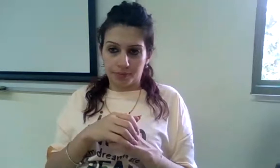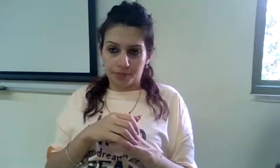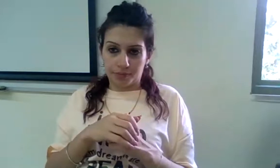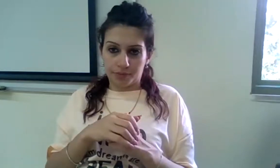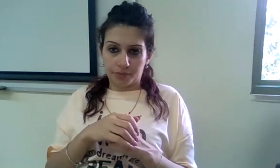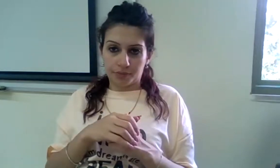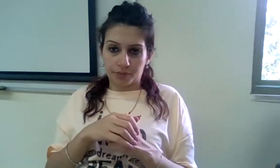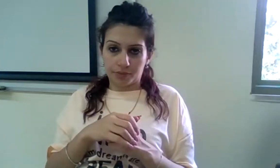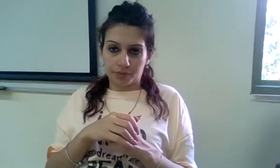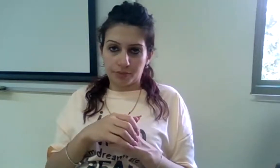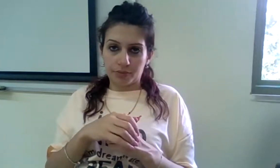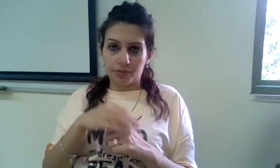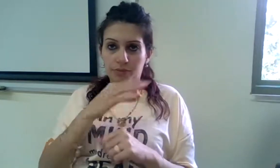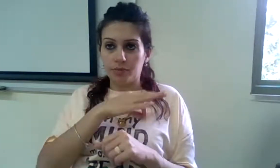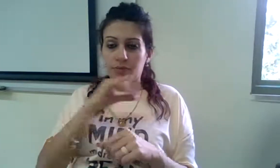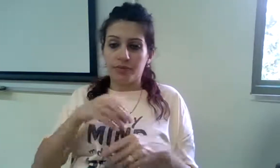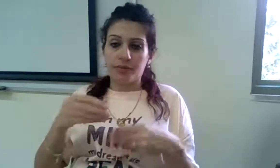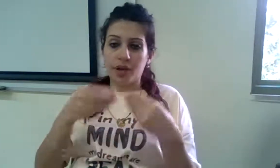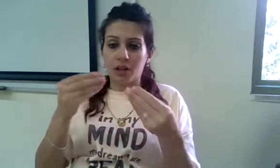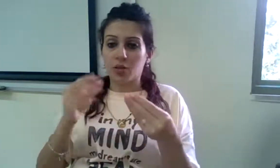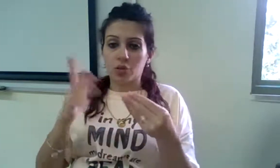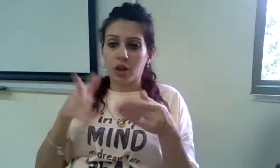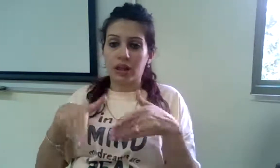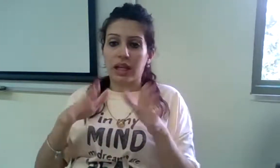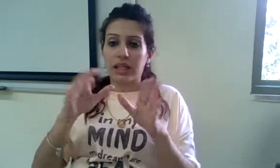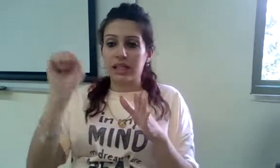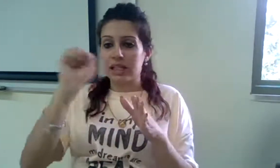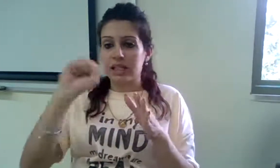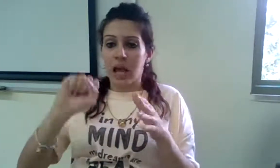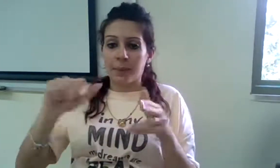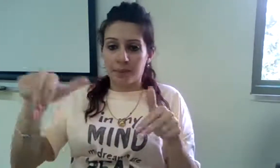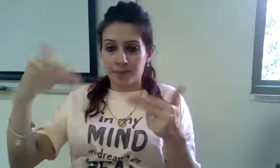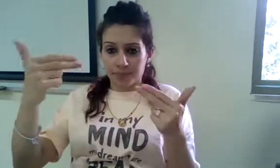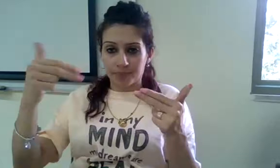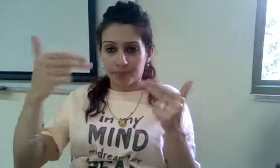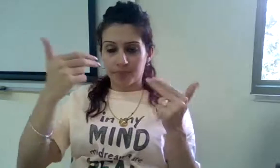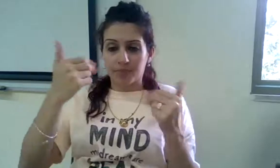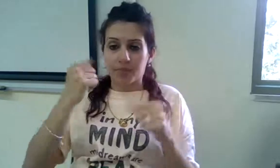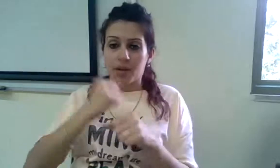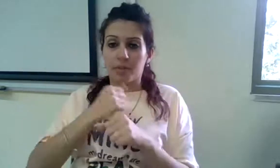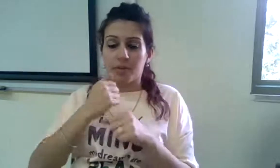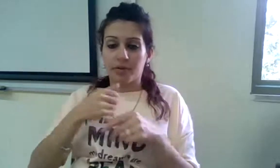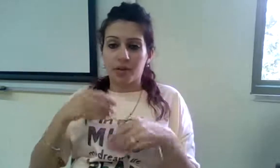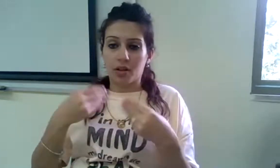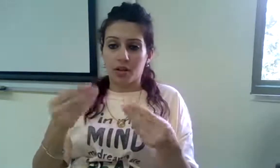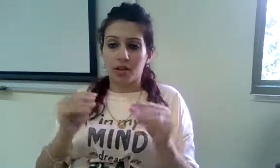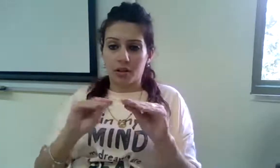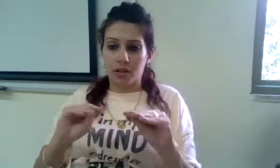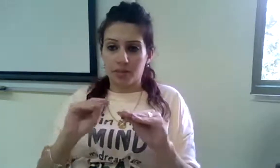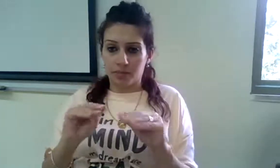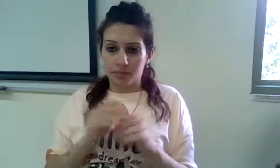حيث انه لا يجلس بتركيز لمدة 6 دقائق معها ولكنه مع معلمته وزملاءه فأنه يجلس بتركيز لمدة 60 دقيقة